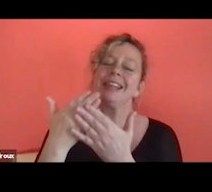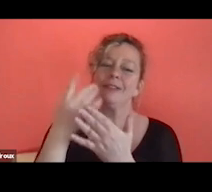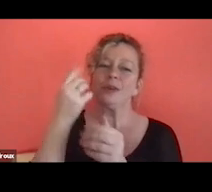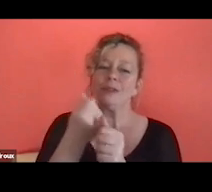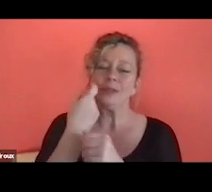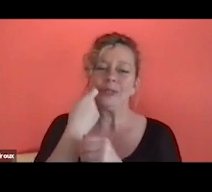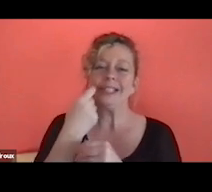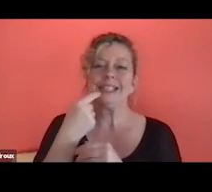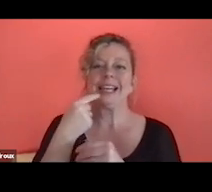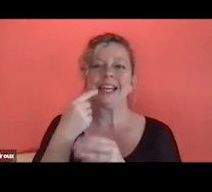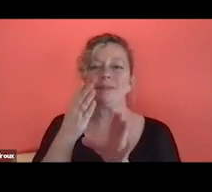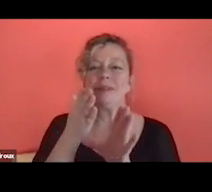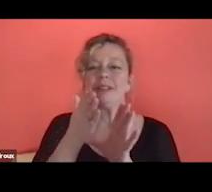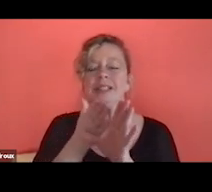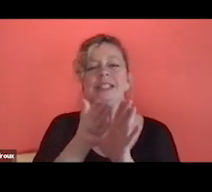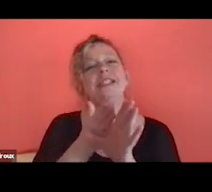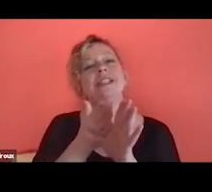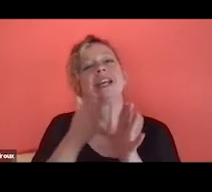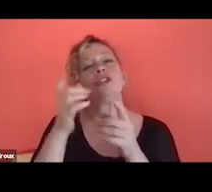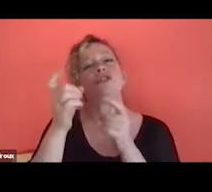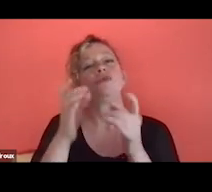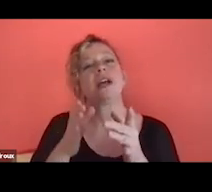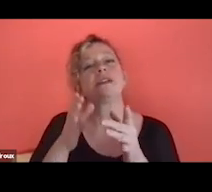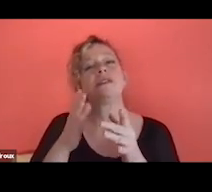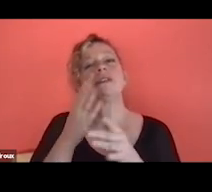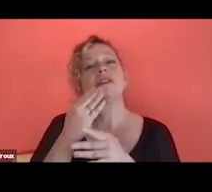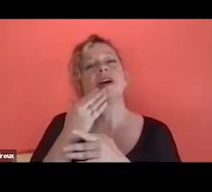Soy el director psiquiátrico de la Coalición de Colorado para las Personas sin Hogar,